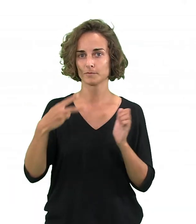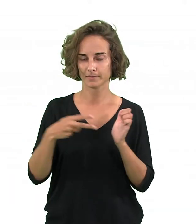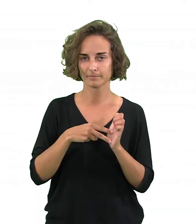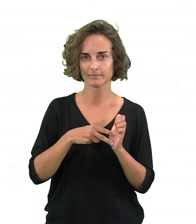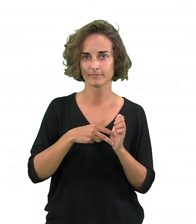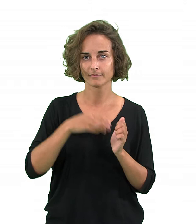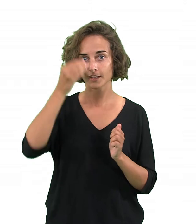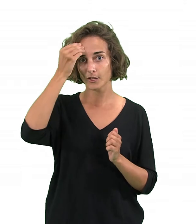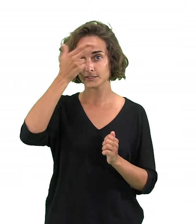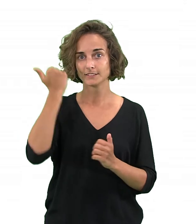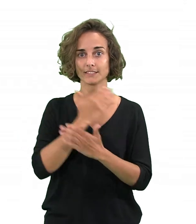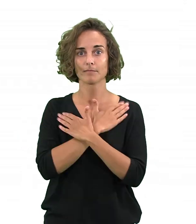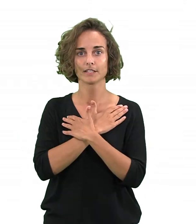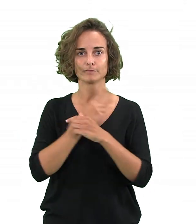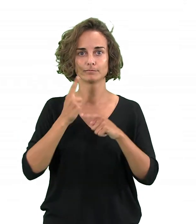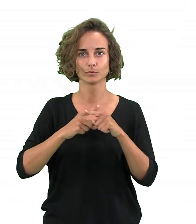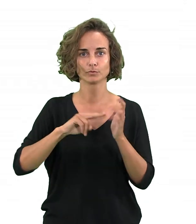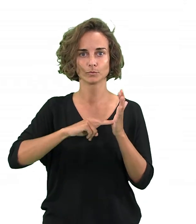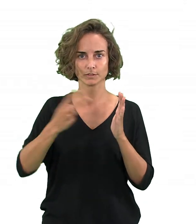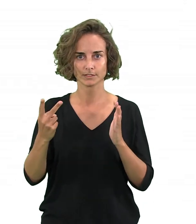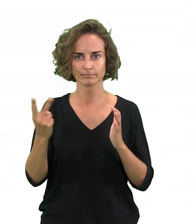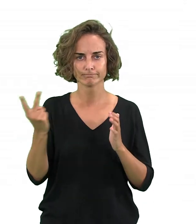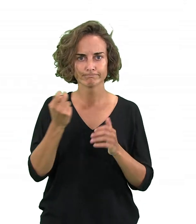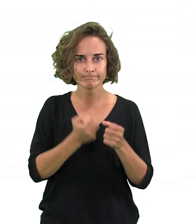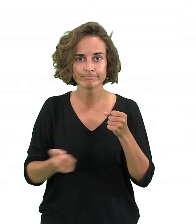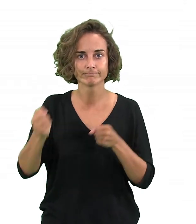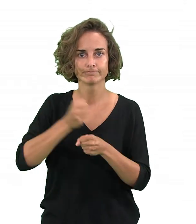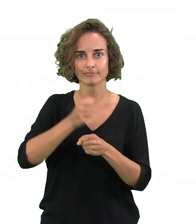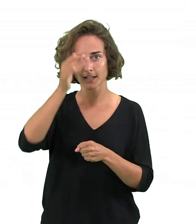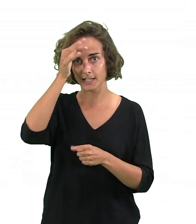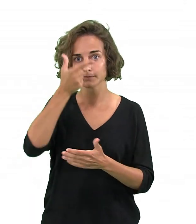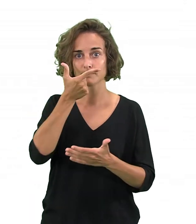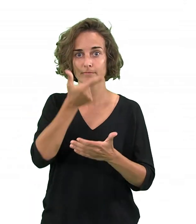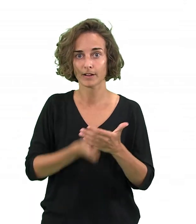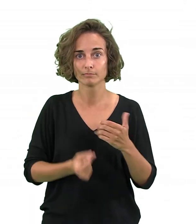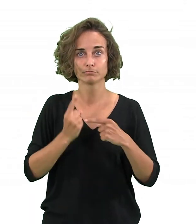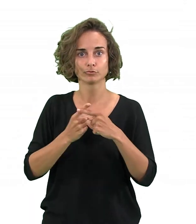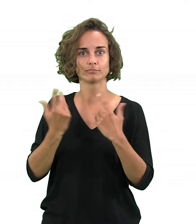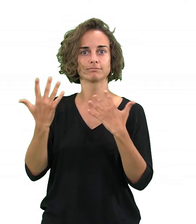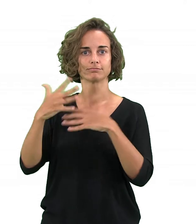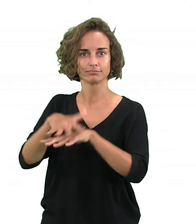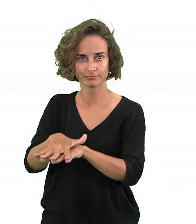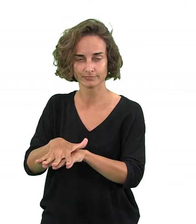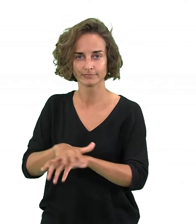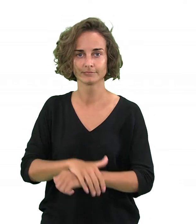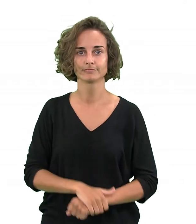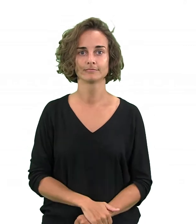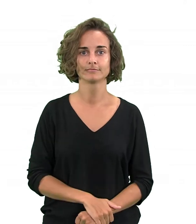En 2000, des classes bilingues et inclusives ont été créés par l'école Sainte-Marie et l'asbl Ecole & Surdité.